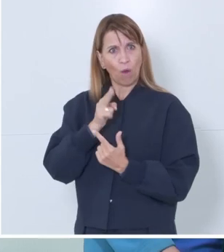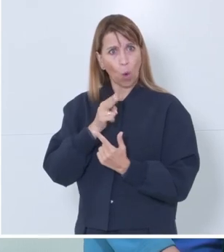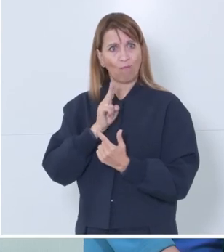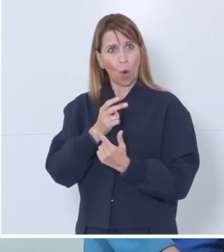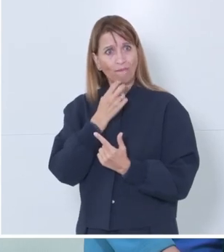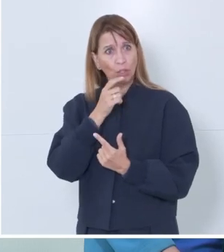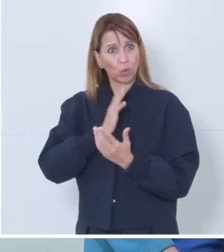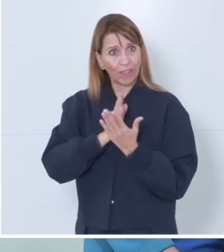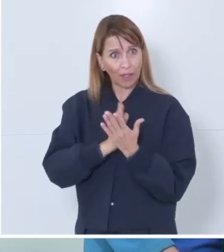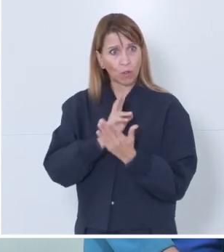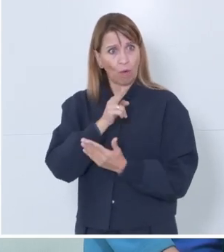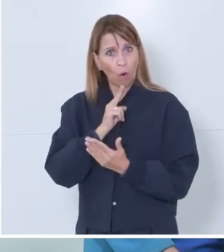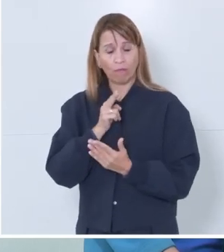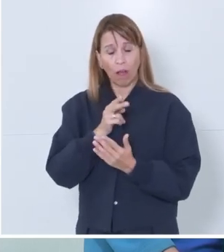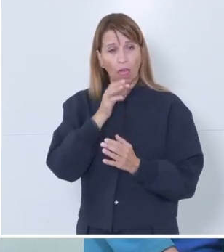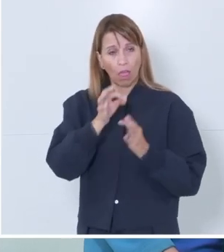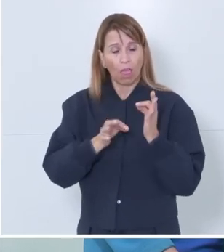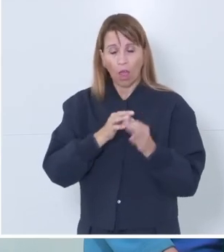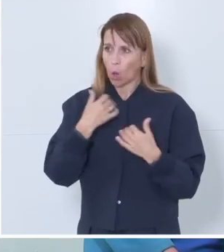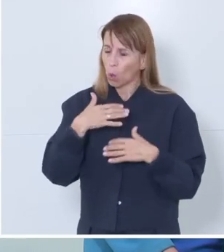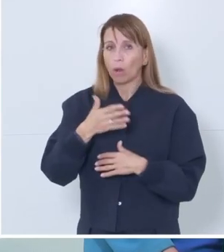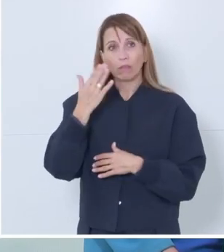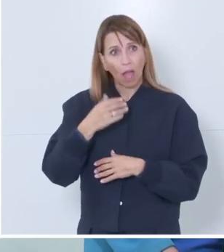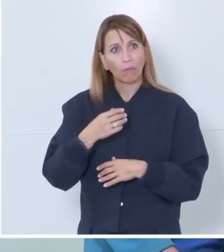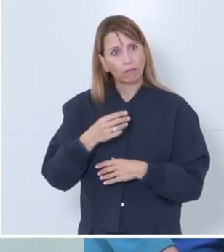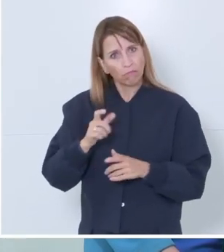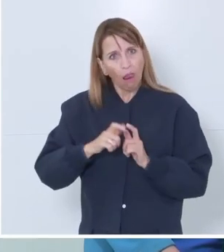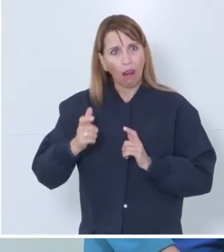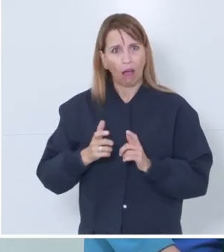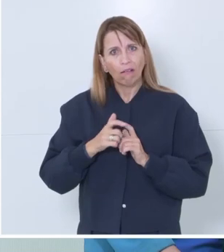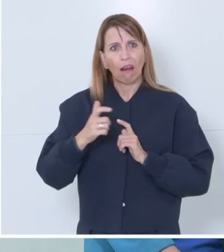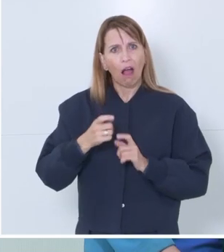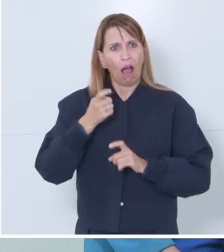Zivildienst auch möglich war. Das war ein langer und harter Weg und heute beinahe ein jeder zweiter